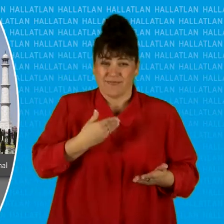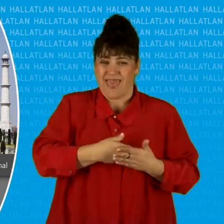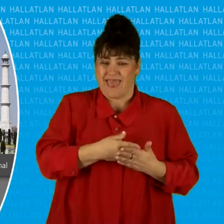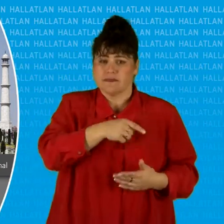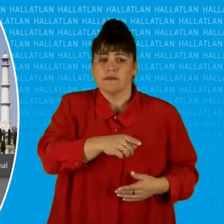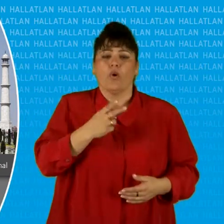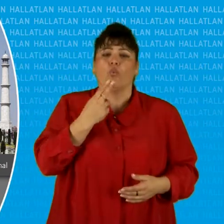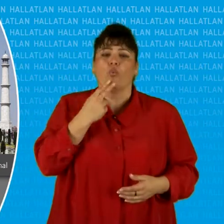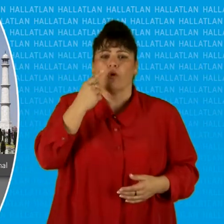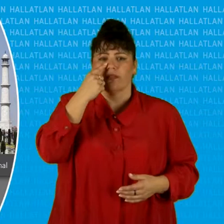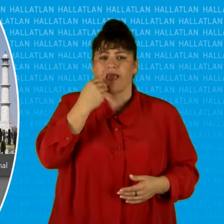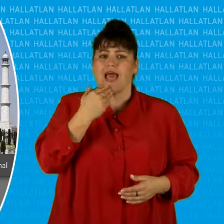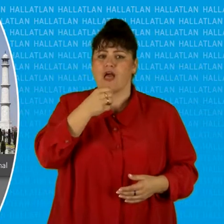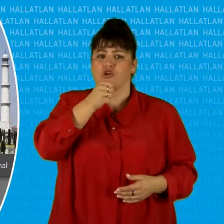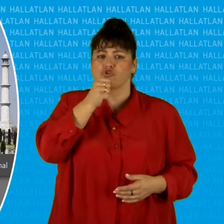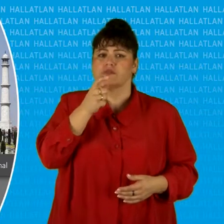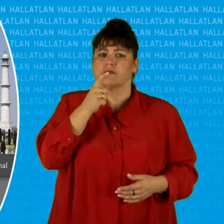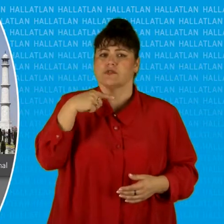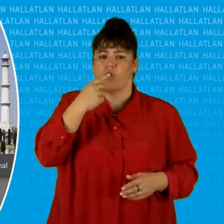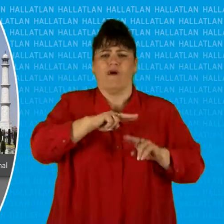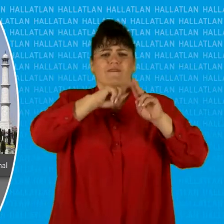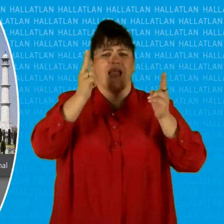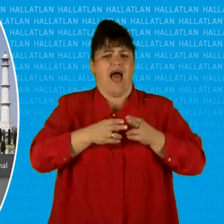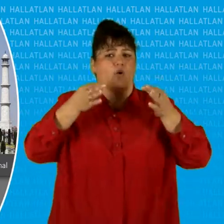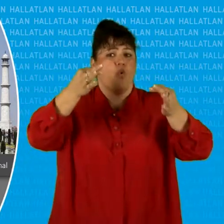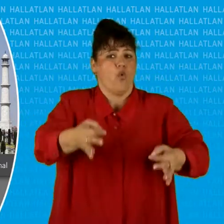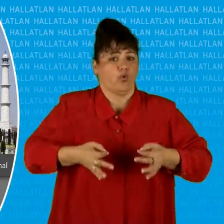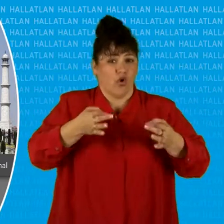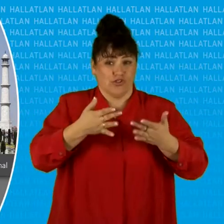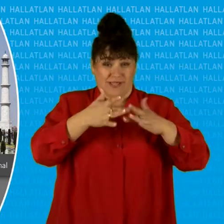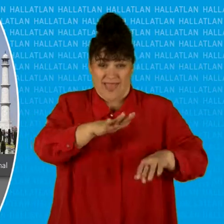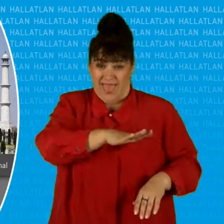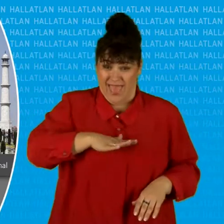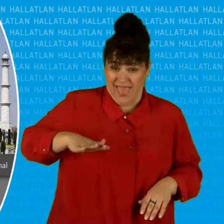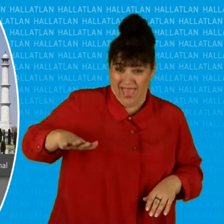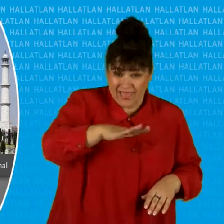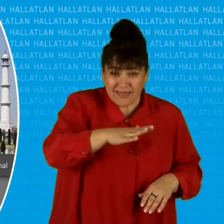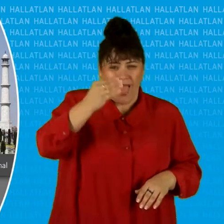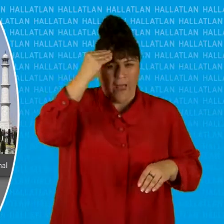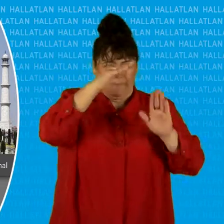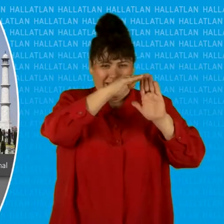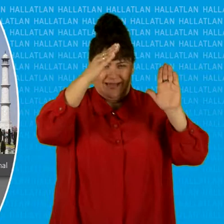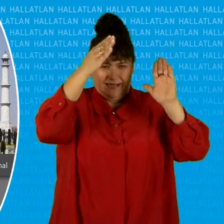Az UNESCO világörökségi helyszíneinek listáján is szereplő emlékművet